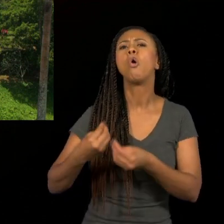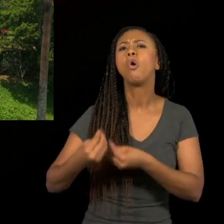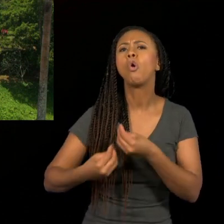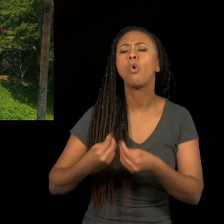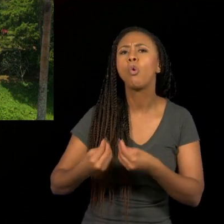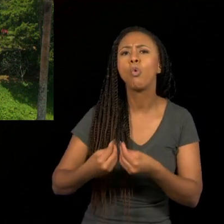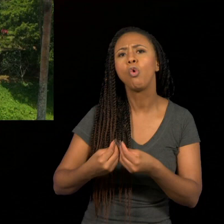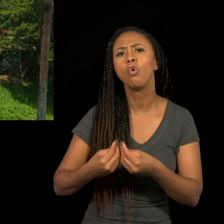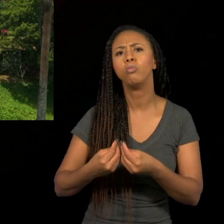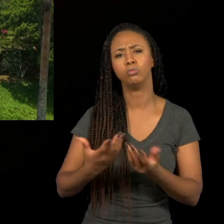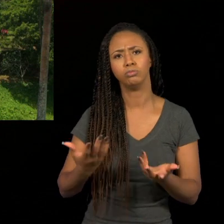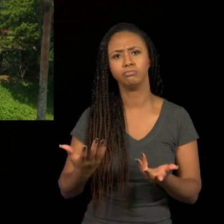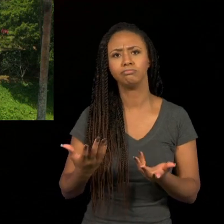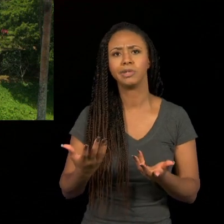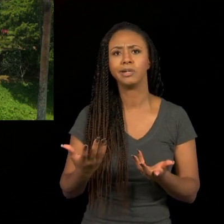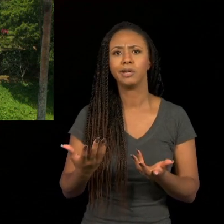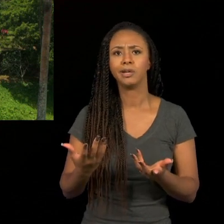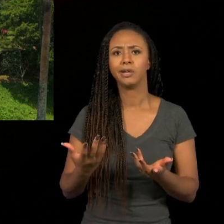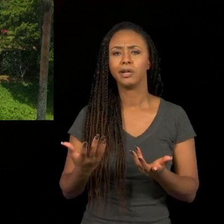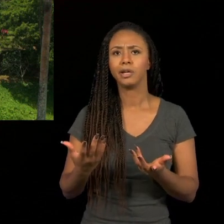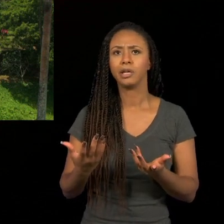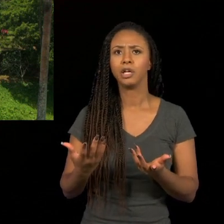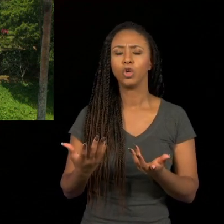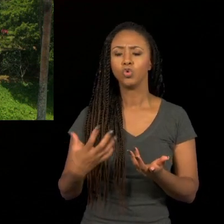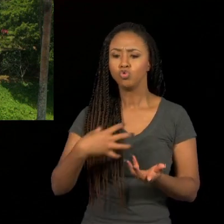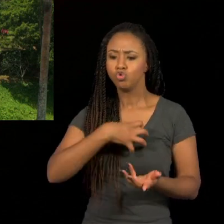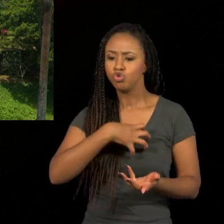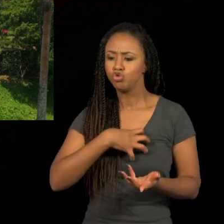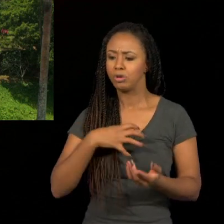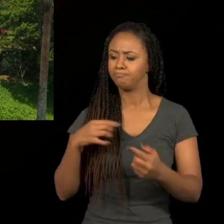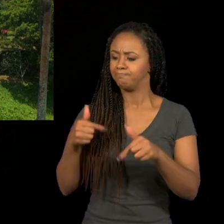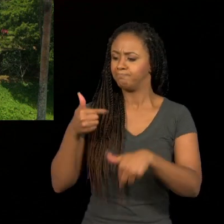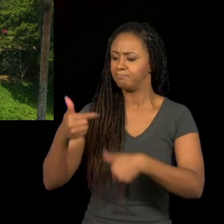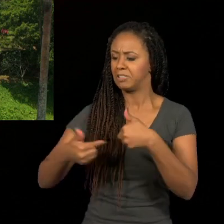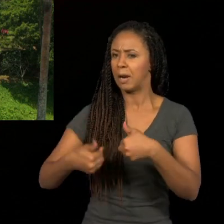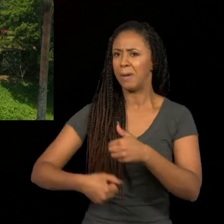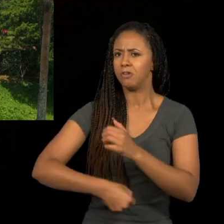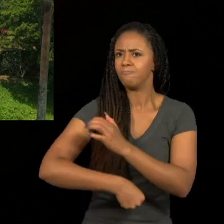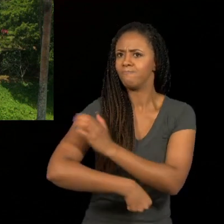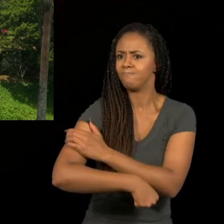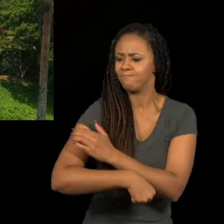FORÇA DE TRABALHO, TÃO FUNDAMENTAL PRA ECONOMIA